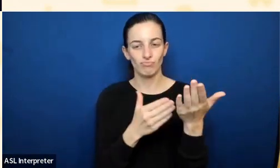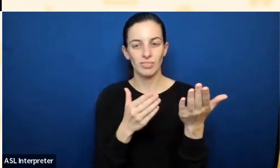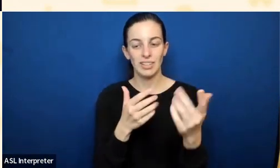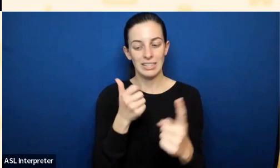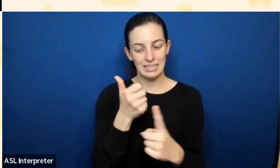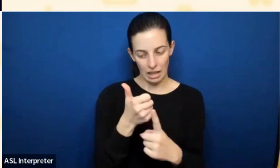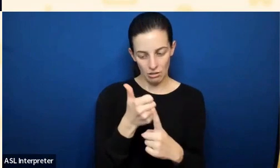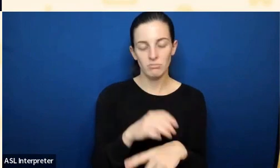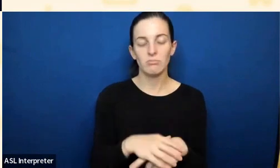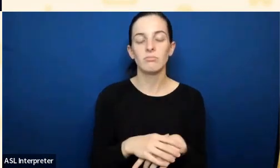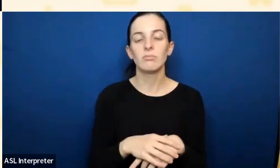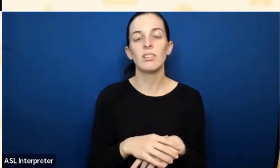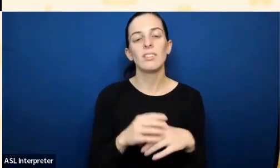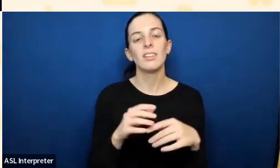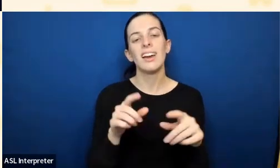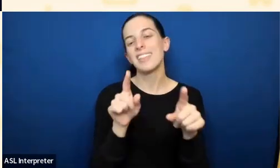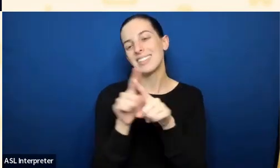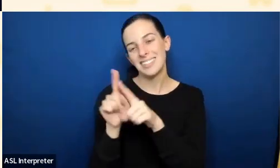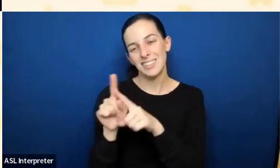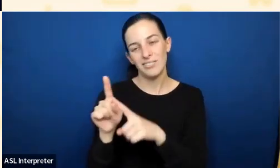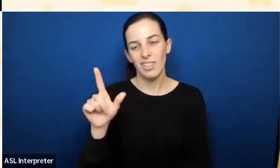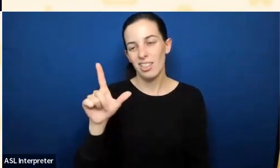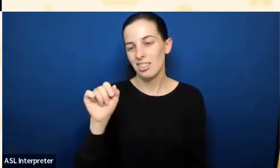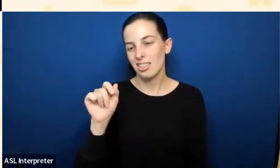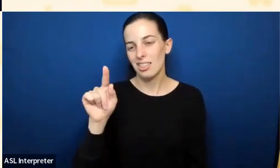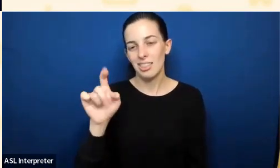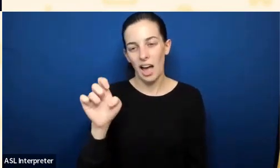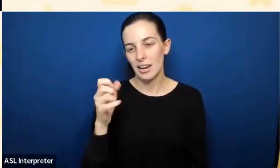Y luego obtendremos los diferentes elementos del reproductor Lottie que tenemos en la página.